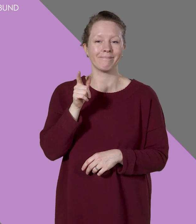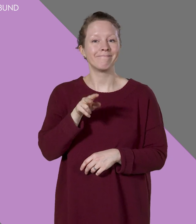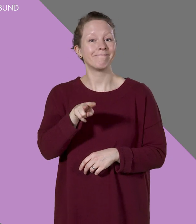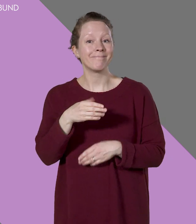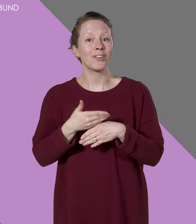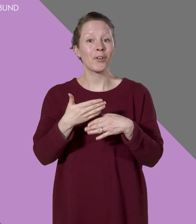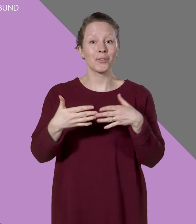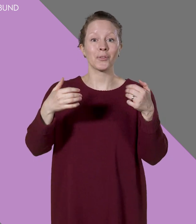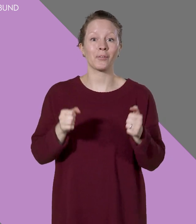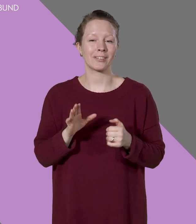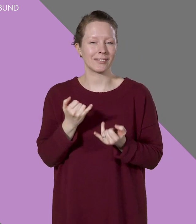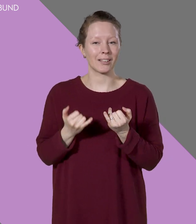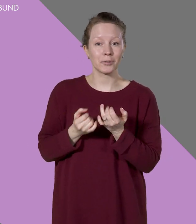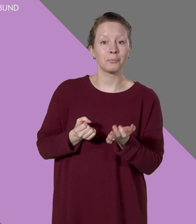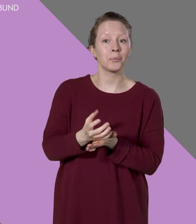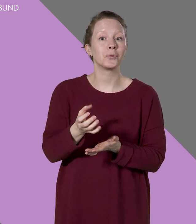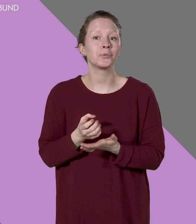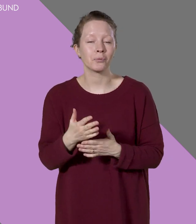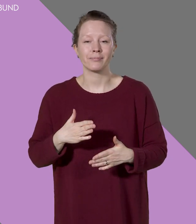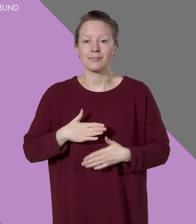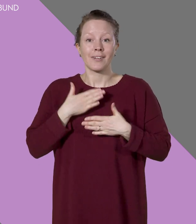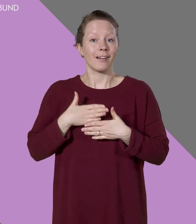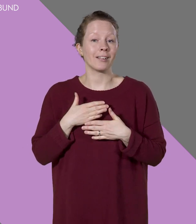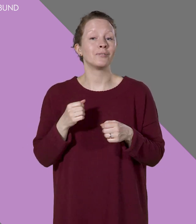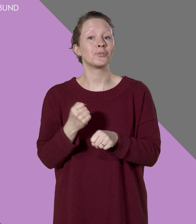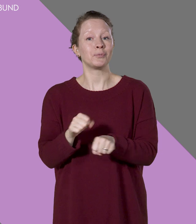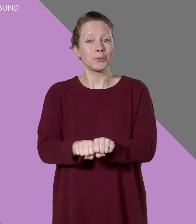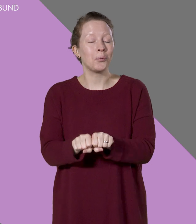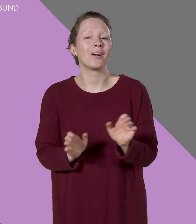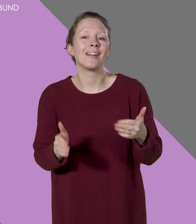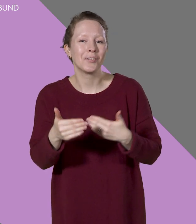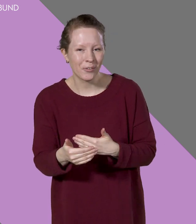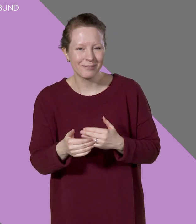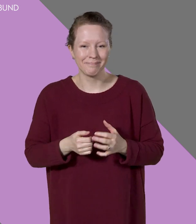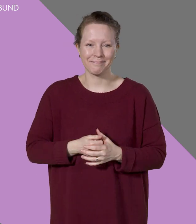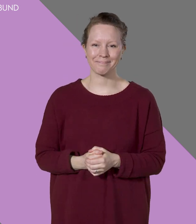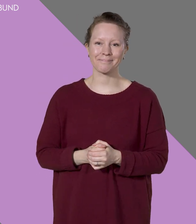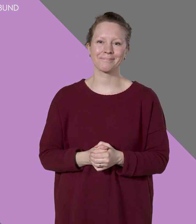i form av Teatteri Tottis senaste produktion, - Rakkaus kenkälaatikossa (”Kärlek i en skokartong”).